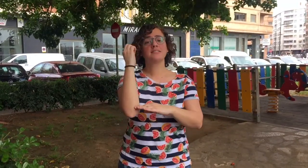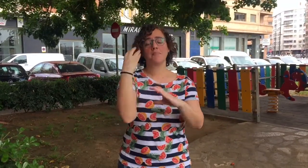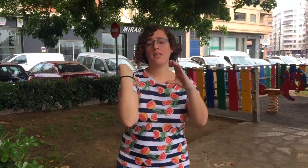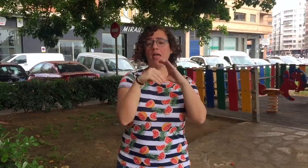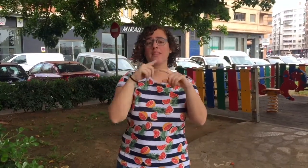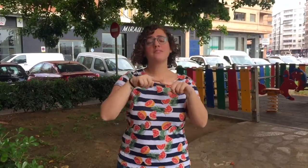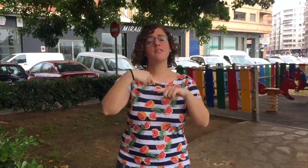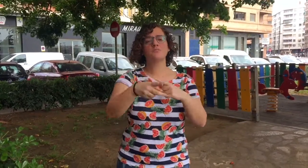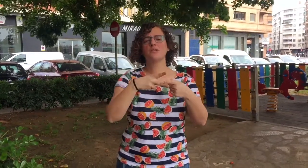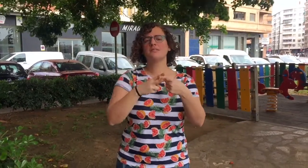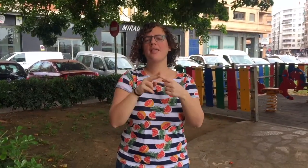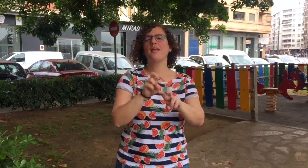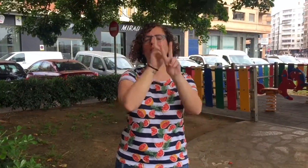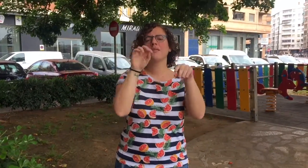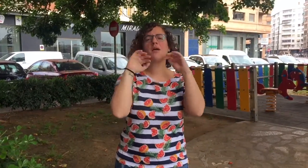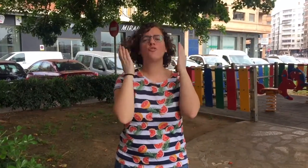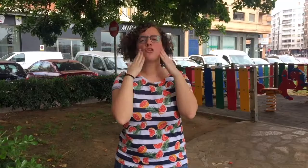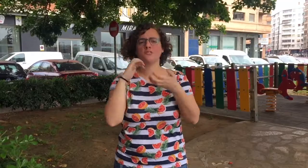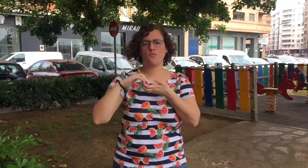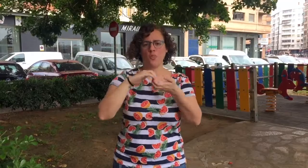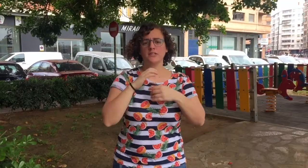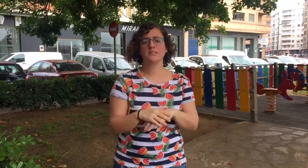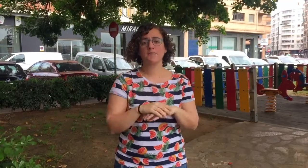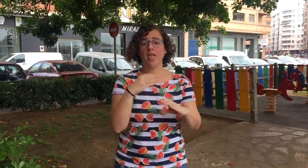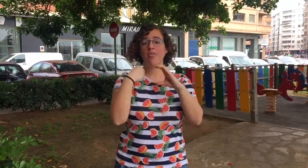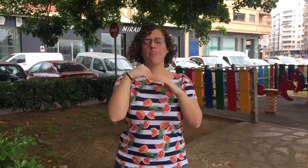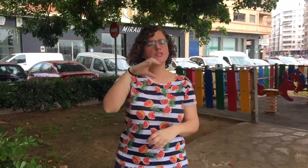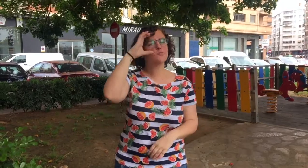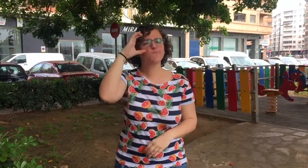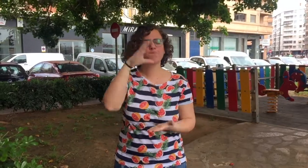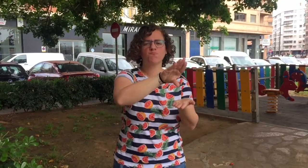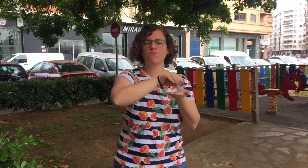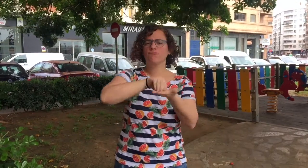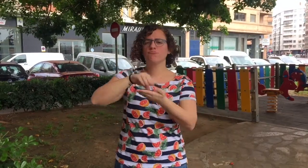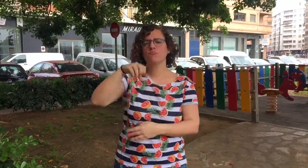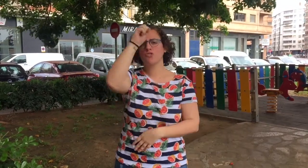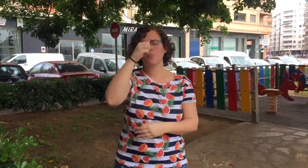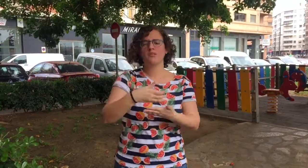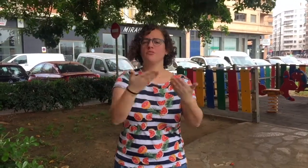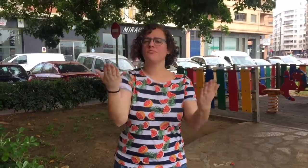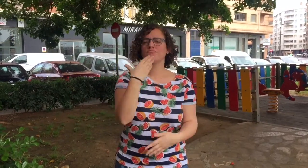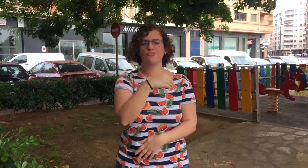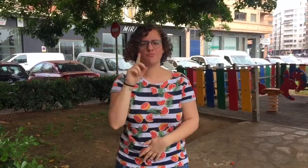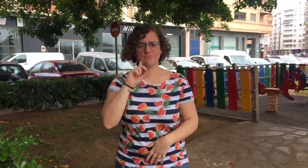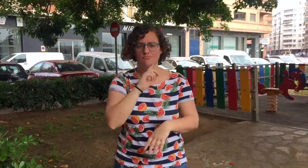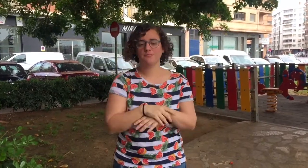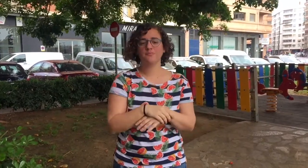En la última asamblea de la CJS-CNSE, se celebró un taller sobre el VII Congreso, donde se pudo recoger diferentes propuestas y reflexiones de la juventud sorda,